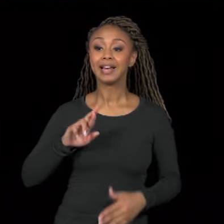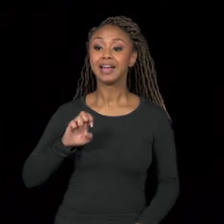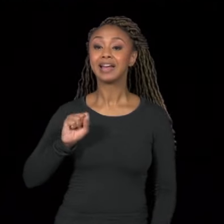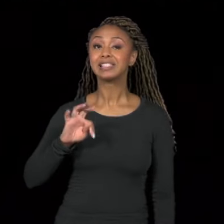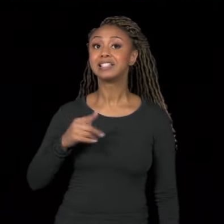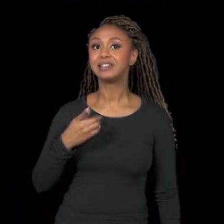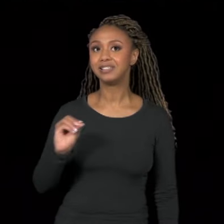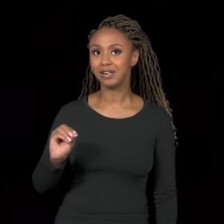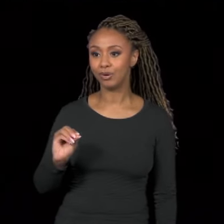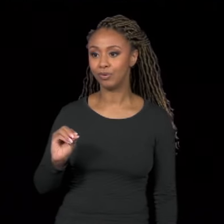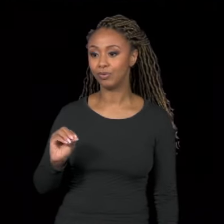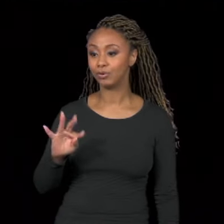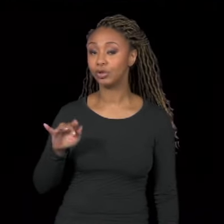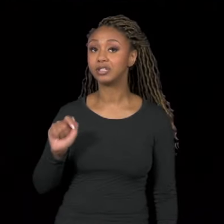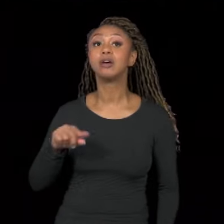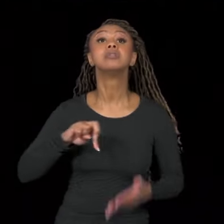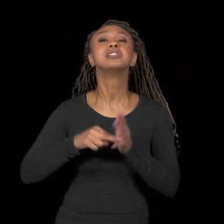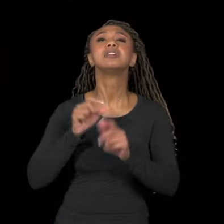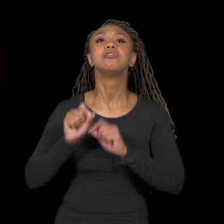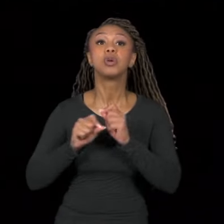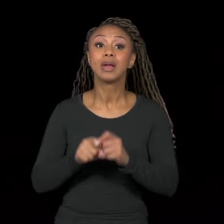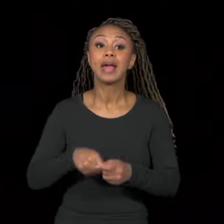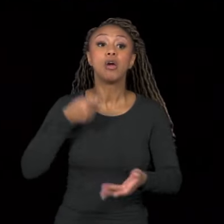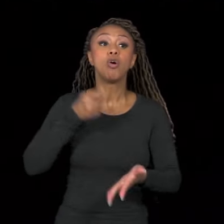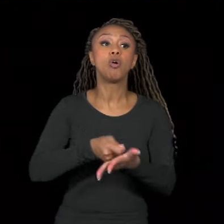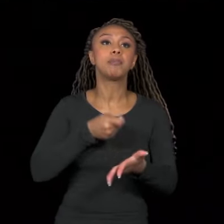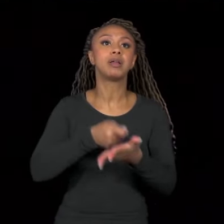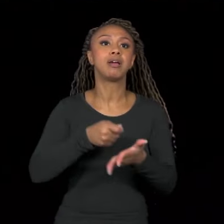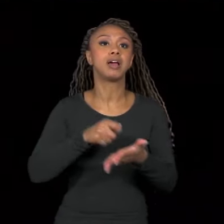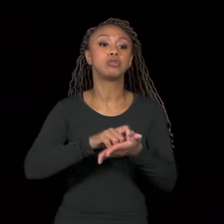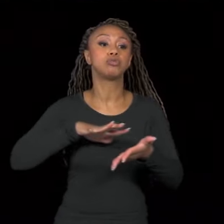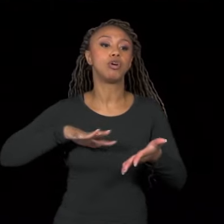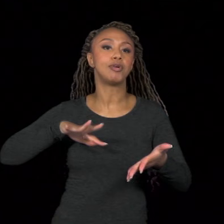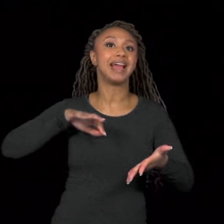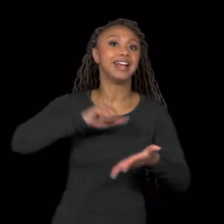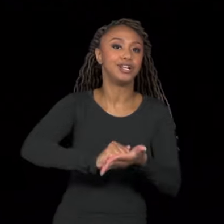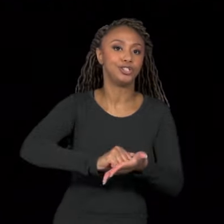DEPARTAMENTO. E, DO OUTRO LADO, UM DEPARTAMENTO